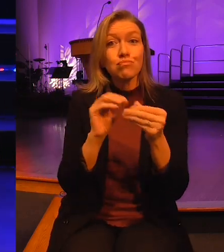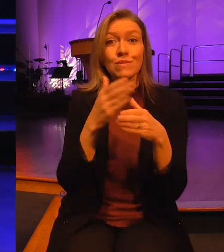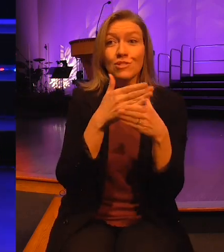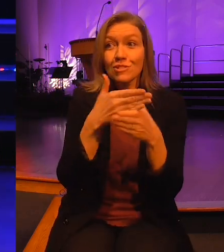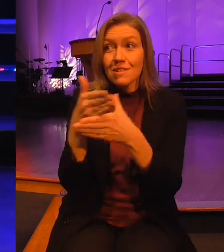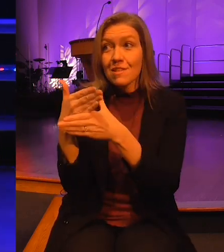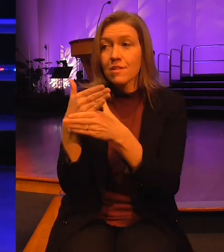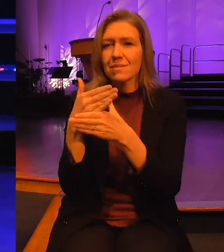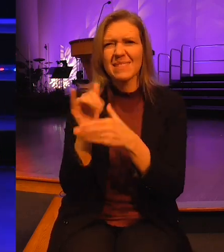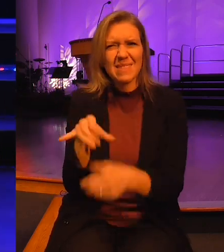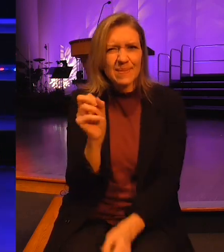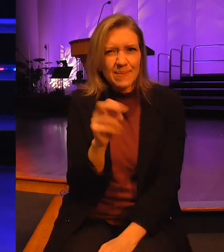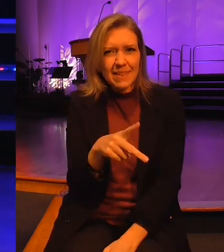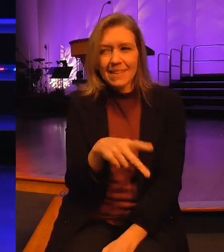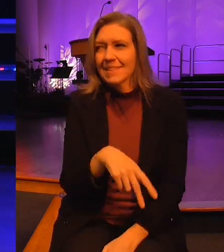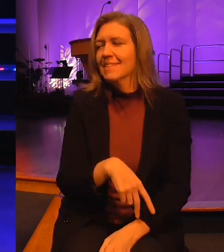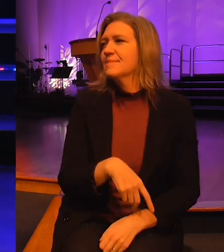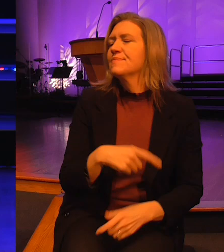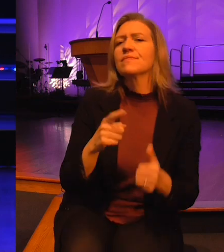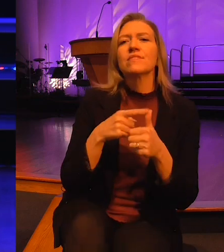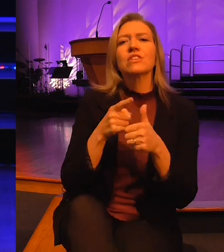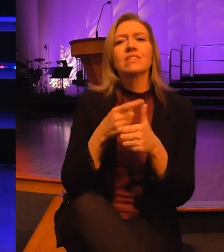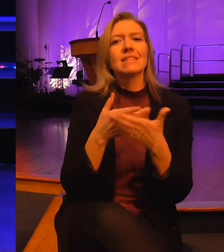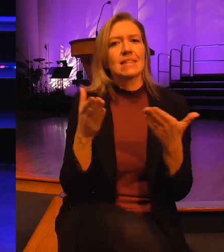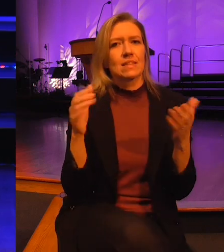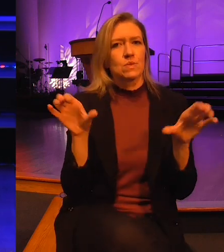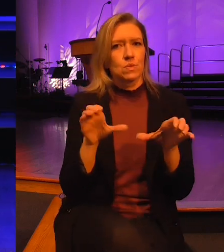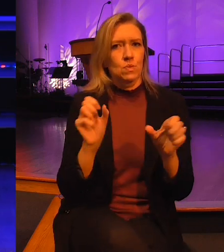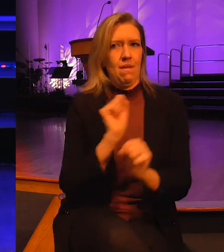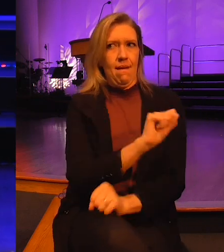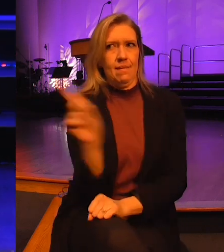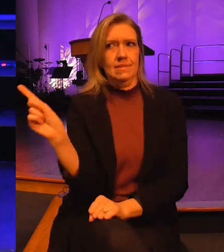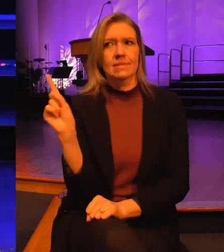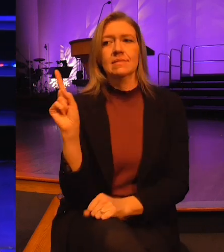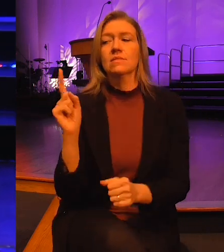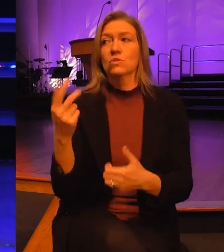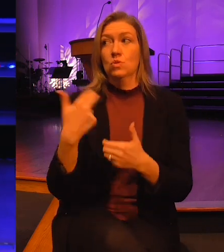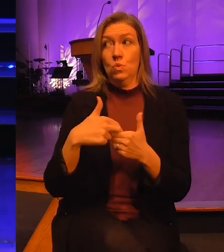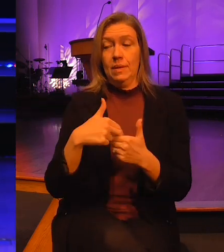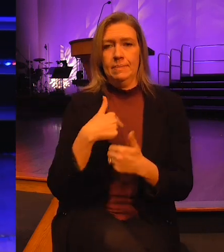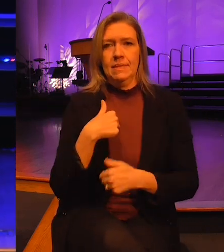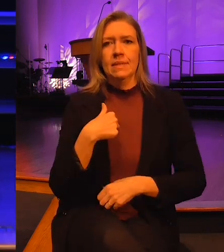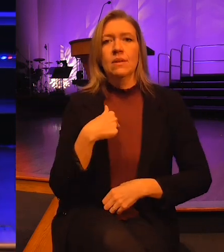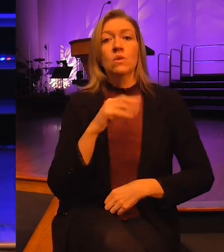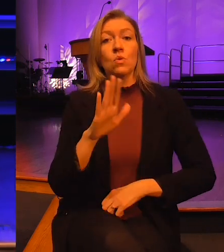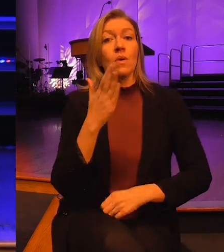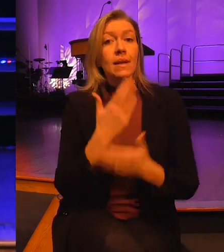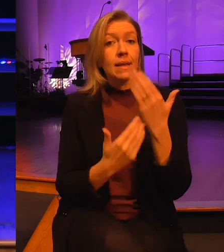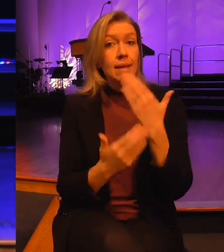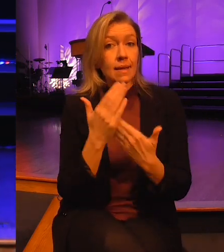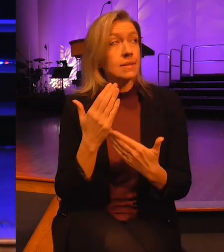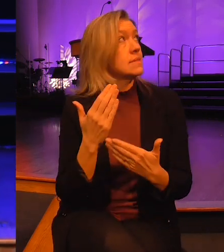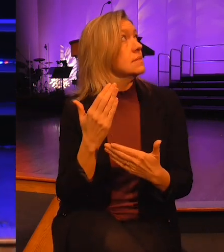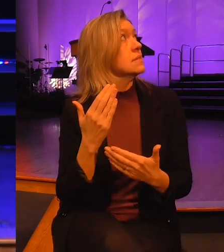uh y lo primero que te voy a pedir Quiero que te unas a mí y pongas tu mano sobre